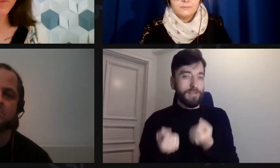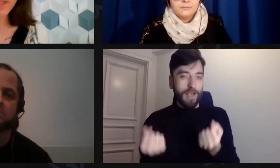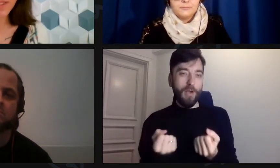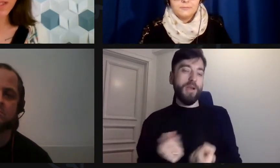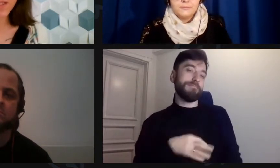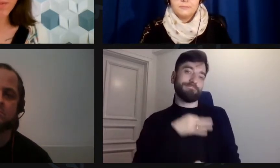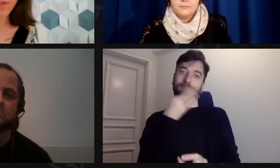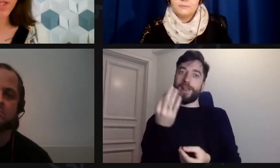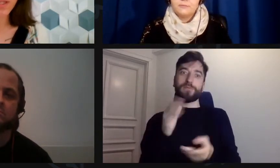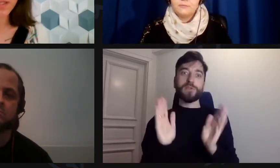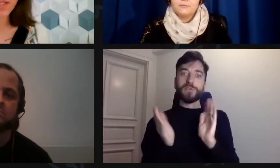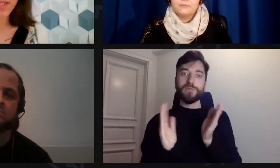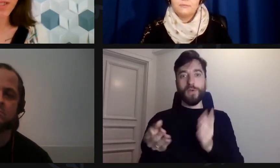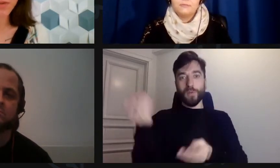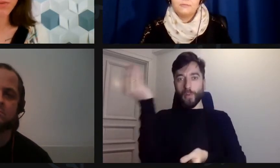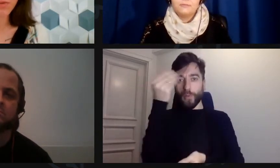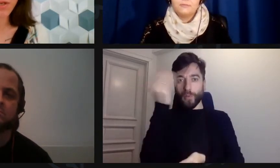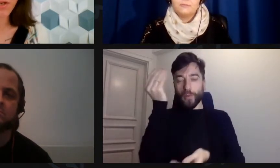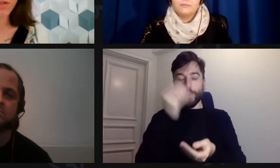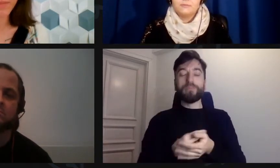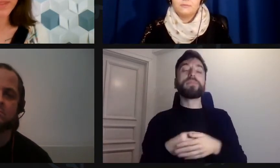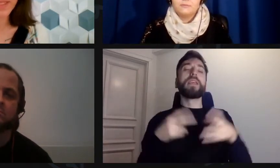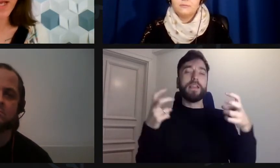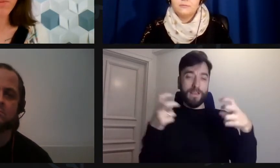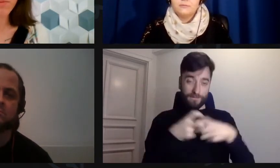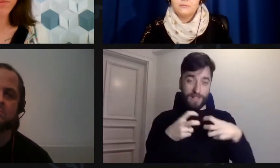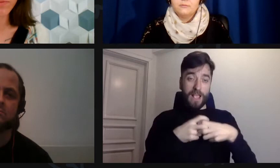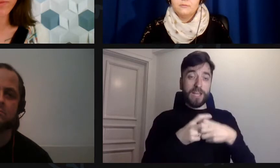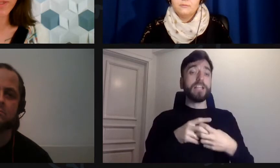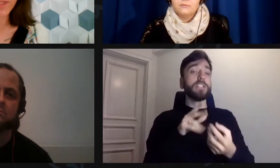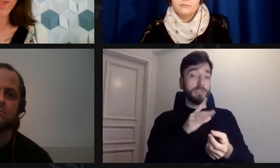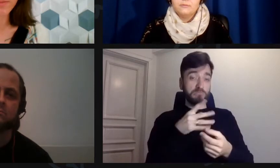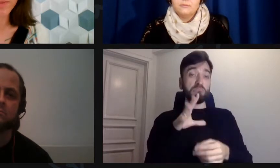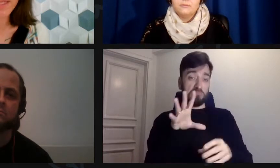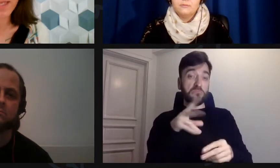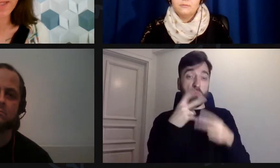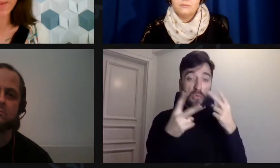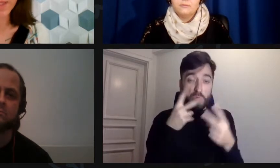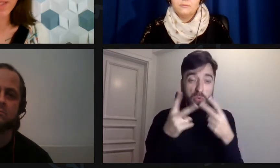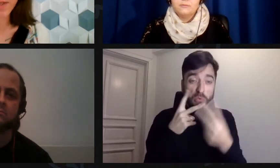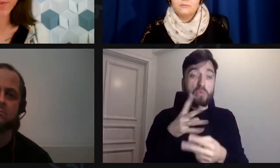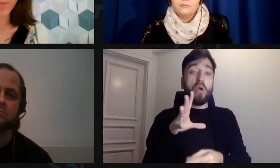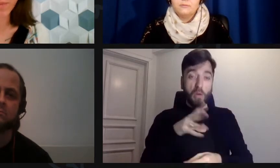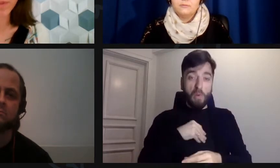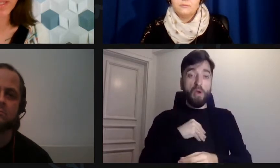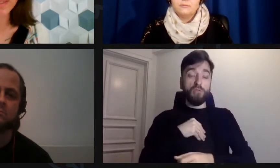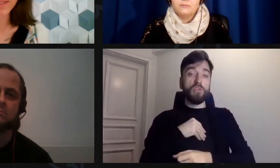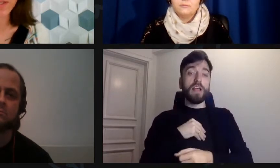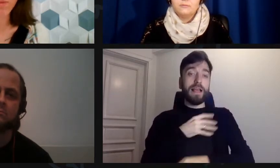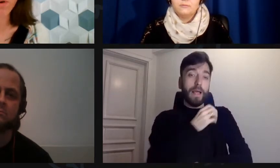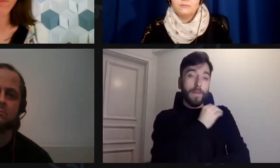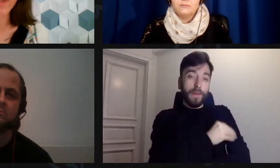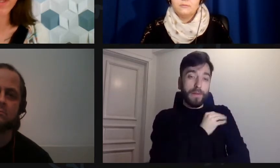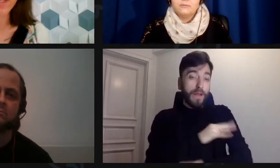W Internecie można znaleźć dużo materiałów, zachęcam również do publikacji naukowych.